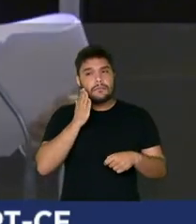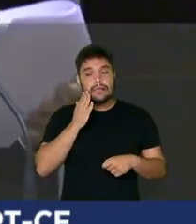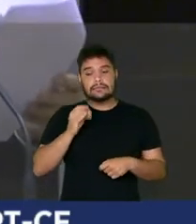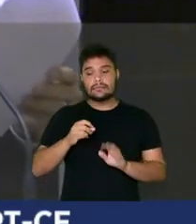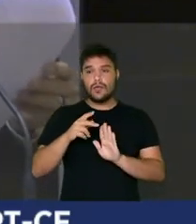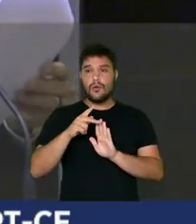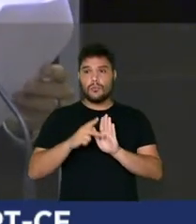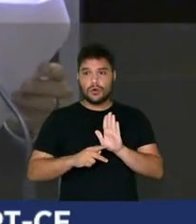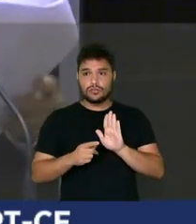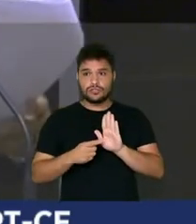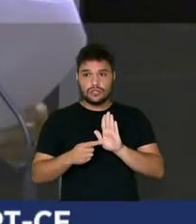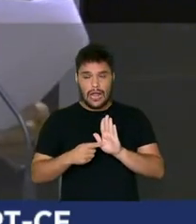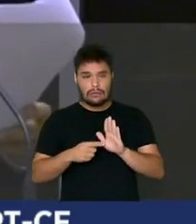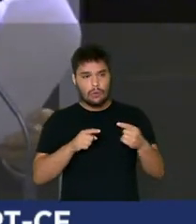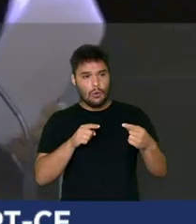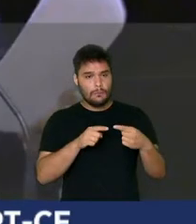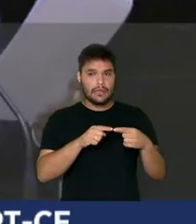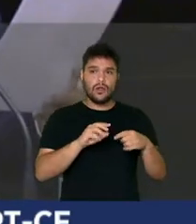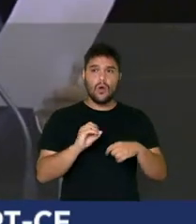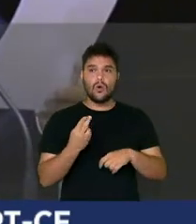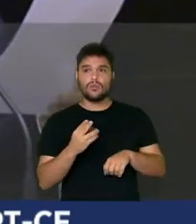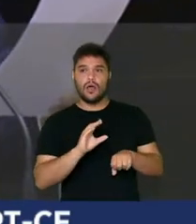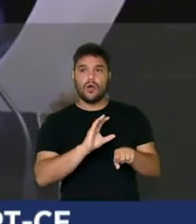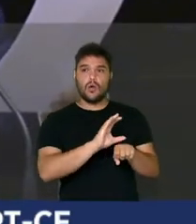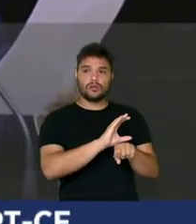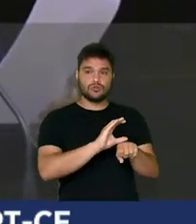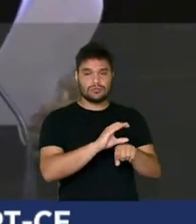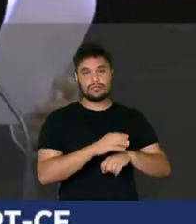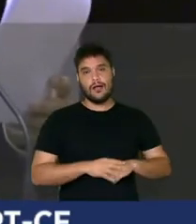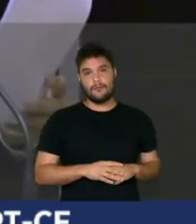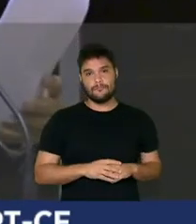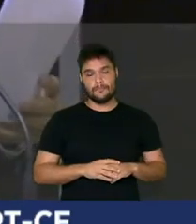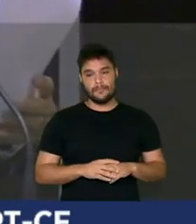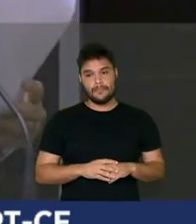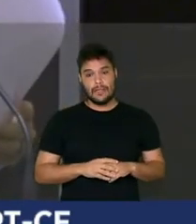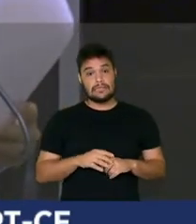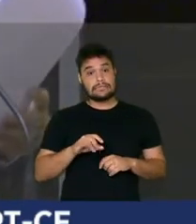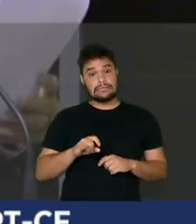VERIFICAÇÃO DE LEGITIMIDADE DAS INICIATIVAS LEGISLATIVAS, DA COMPETÊNCIA PARA LEGISLAR